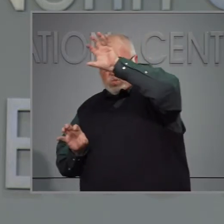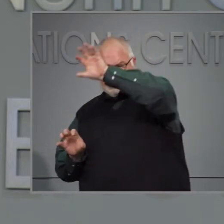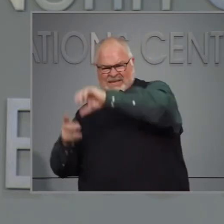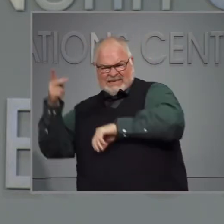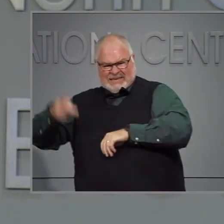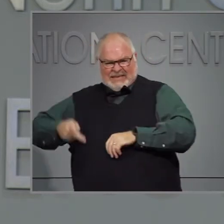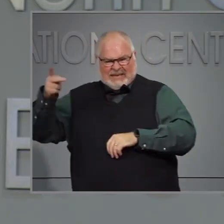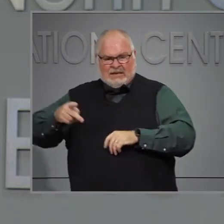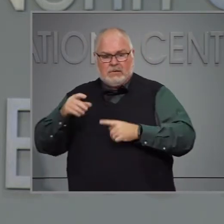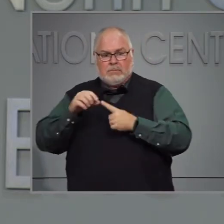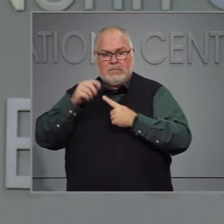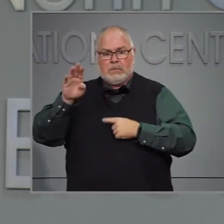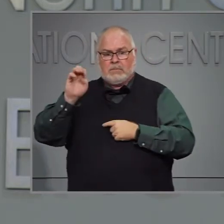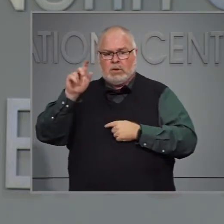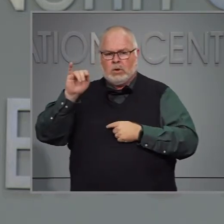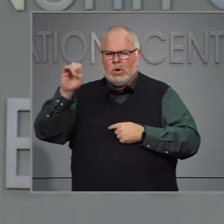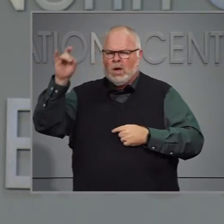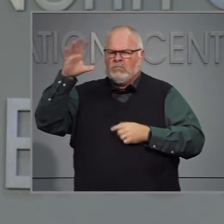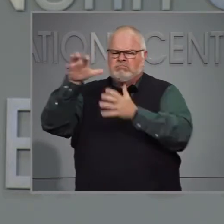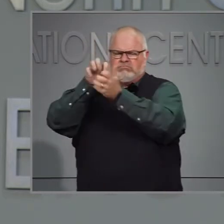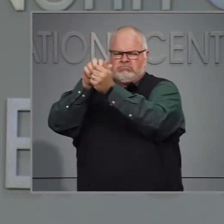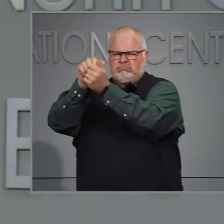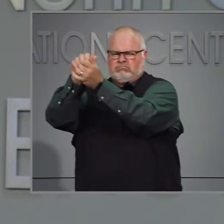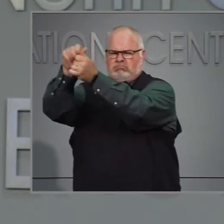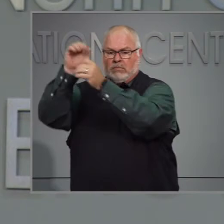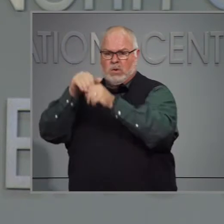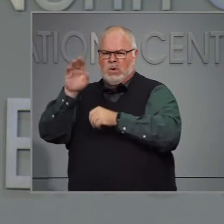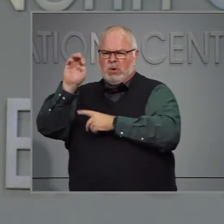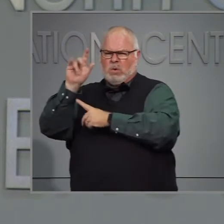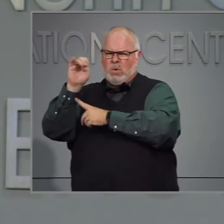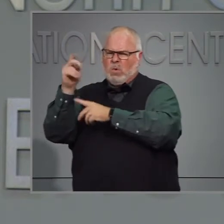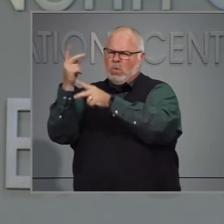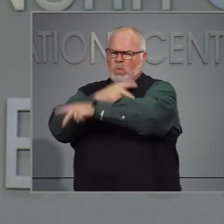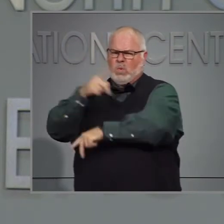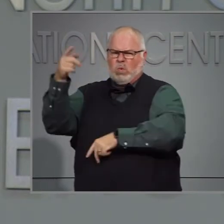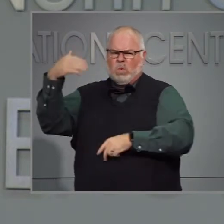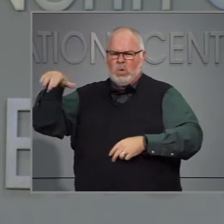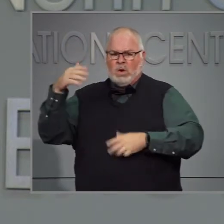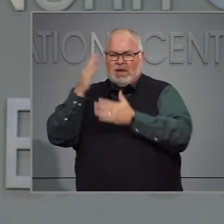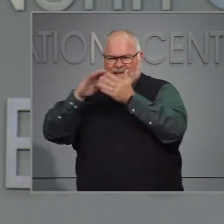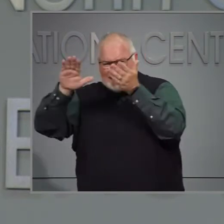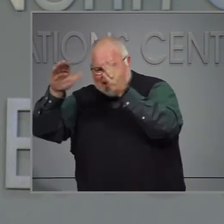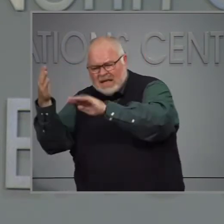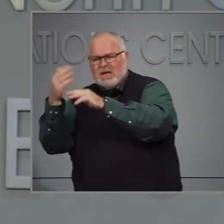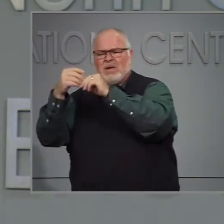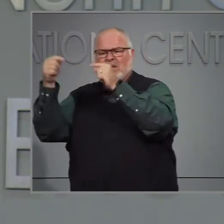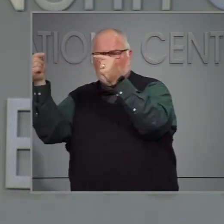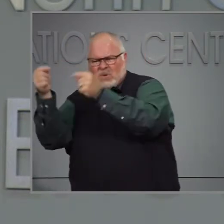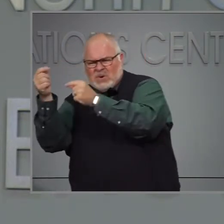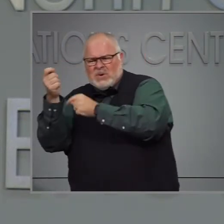mayores daños el tornado que destruyó operarios a hogares en predican en ocasio cuatro